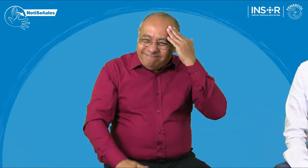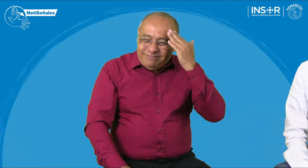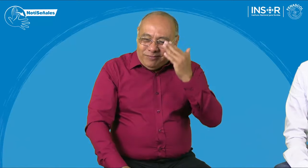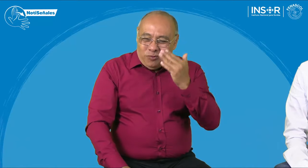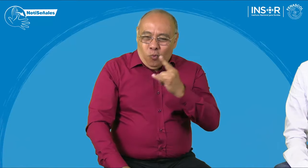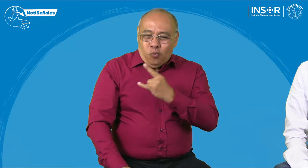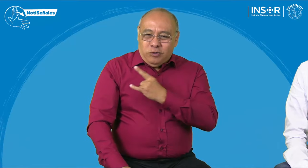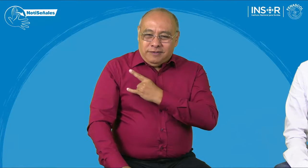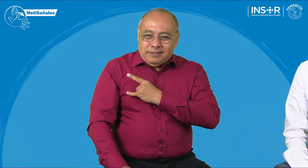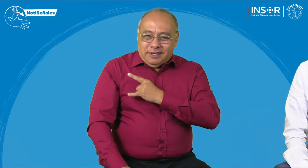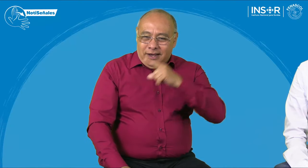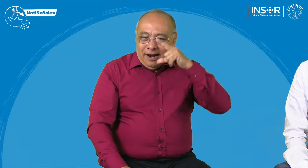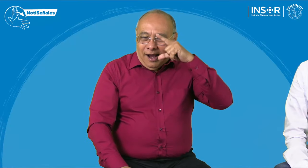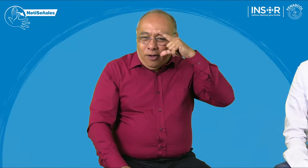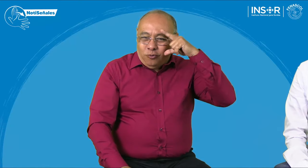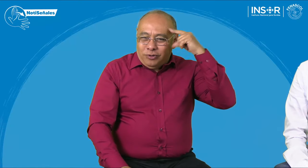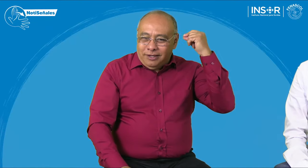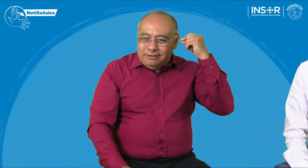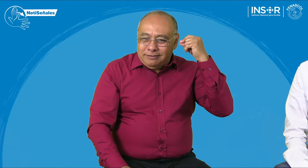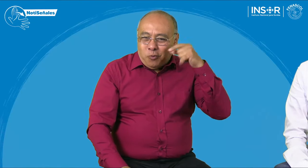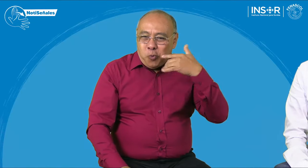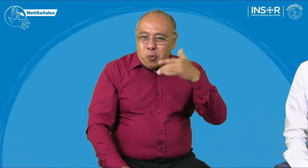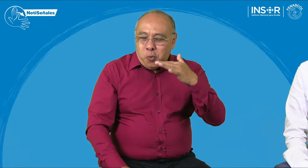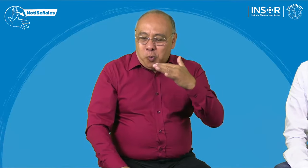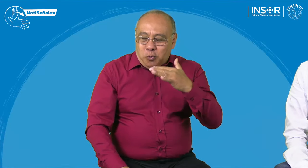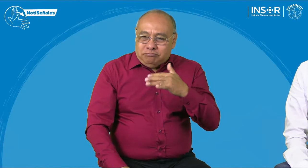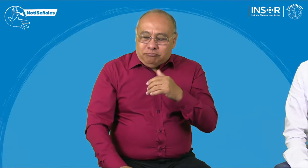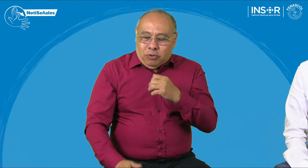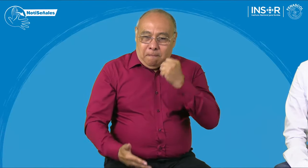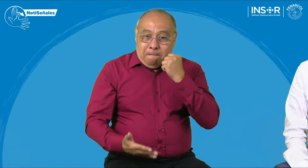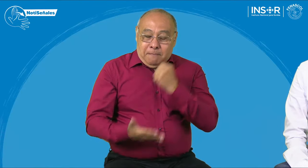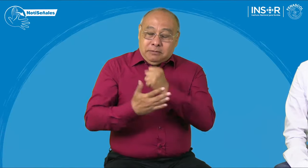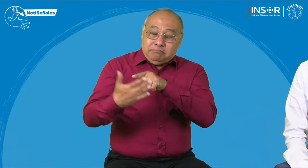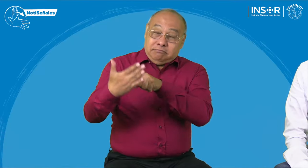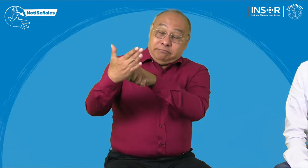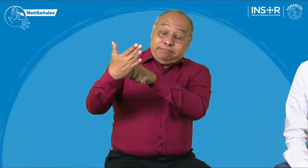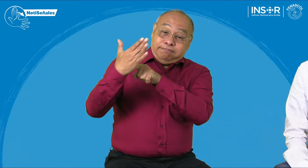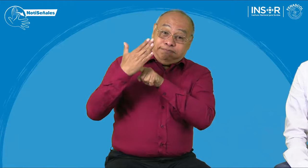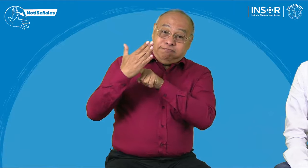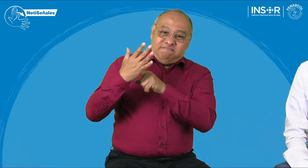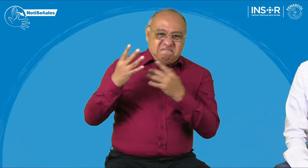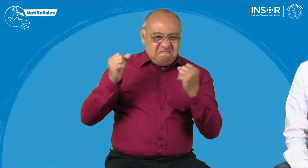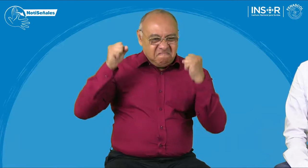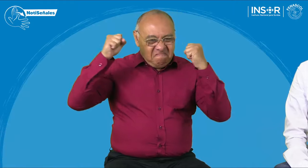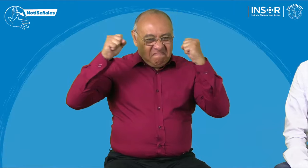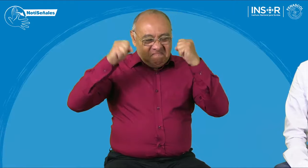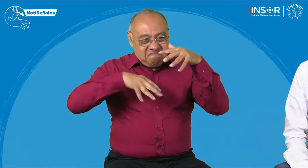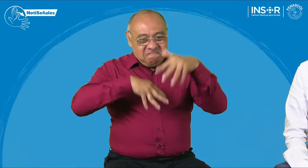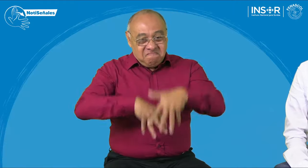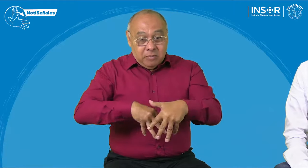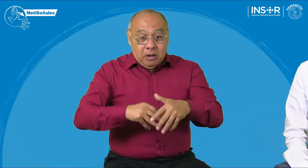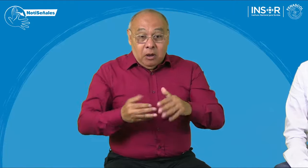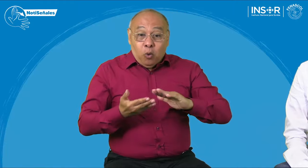este espacio durante sesenta y siete años Tener este director